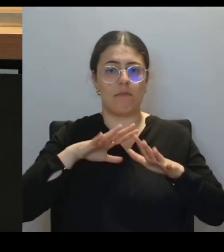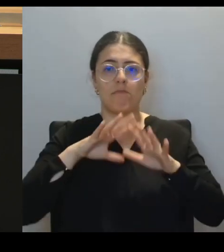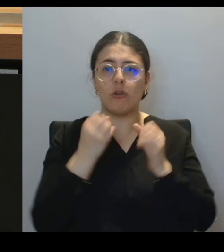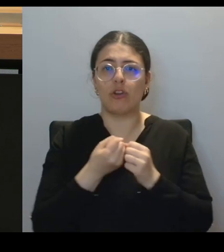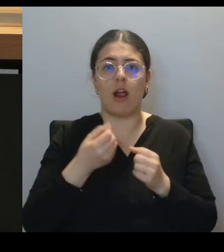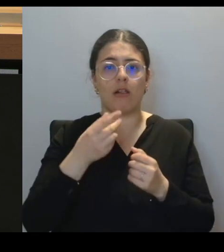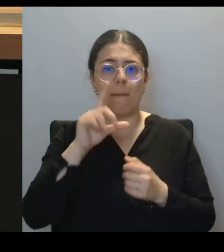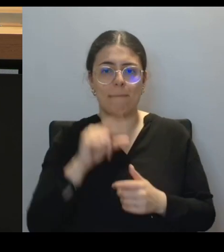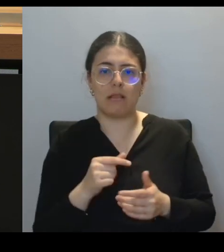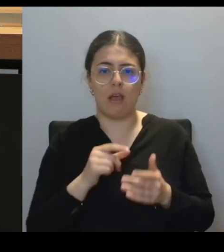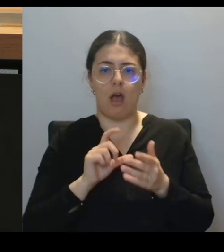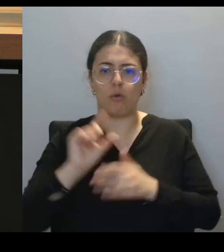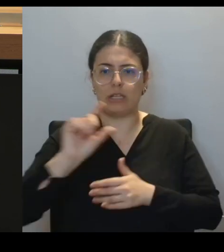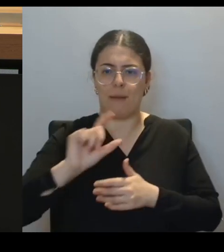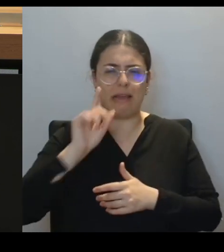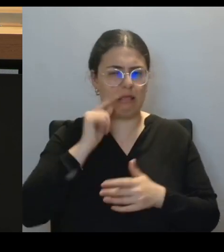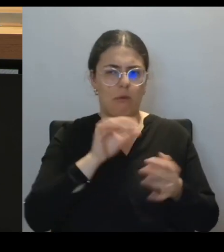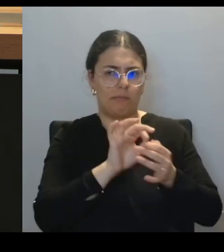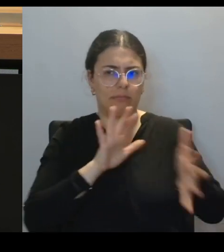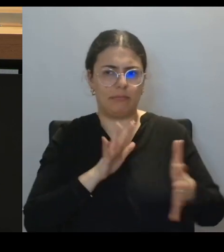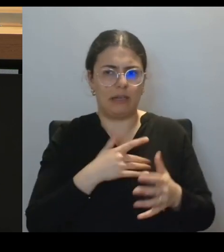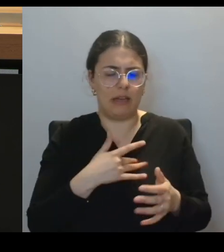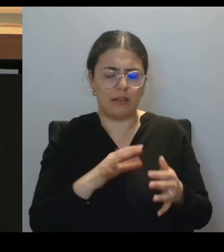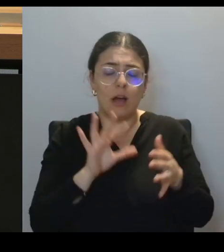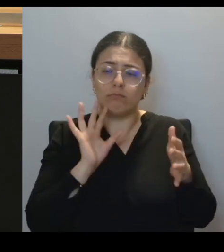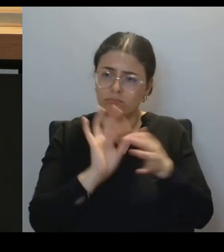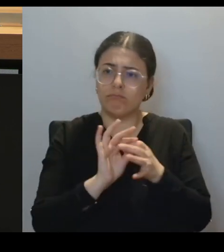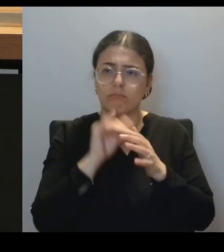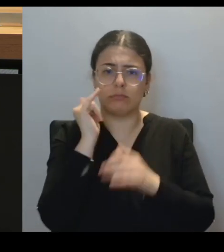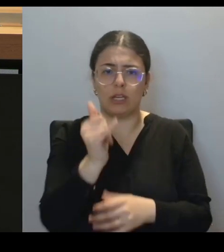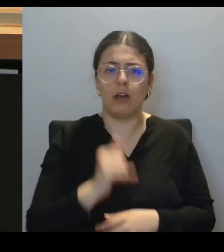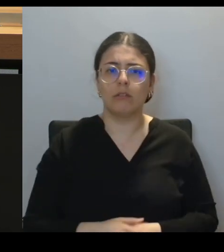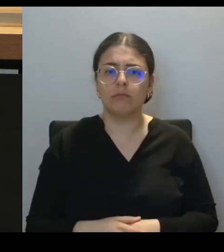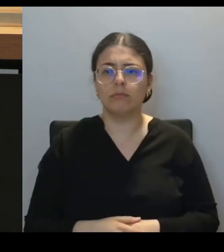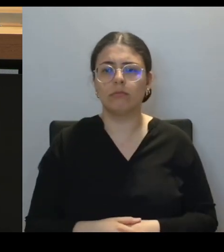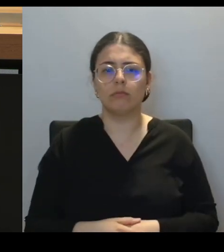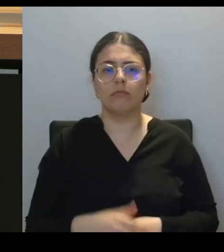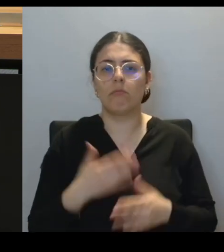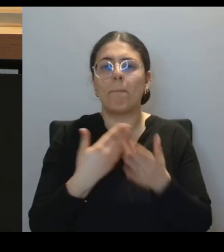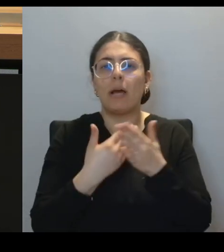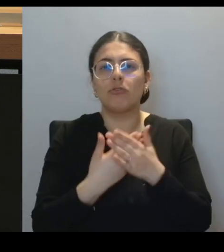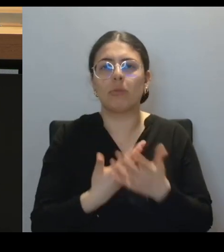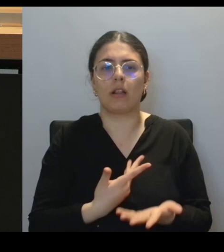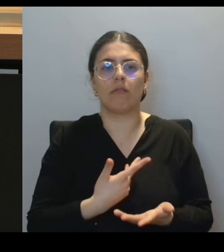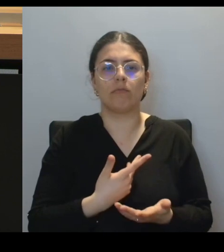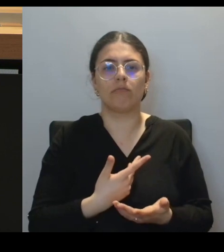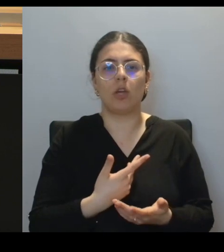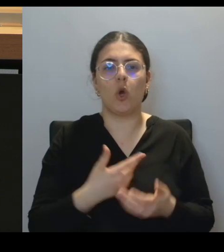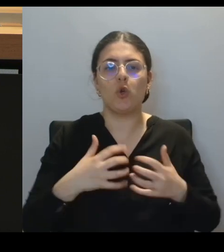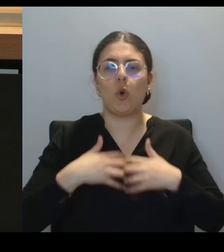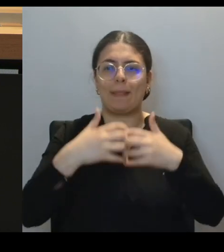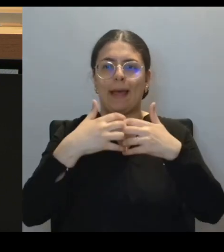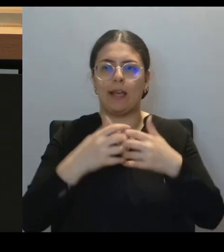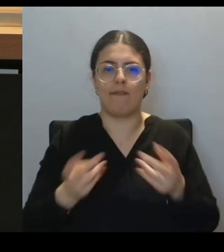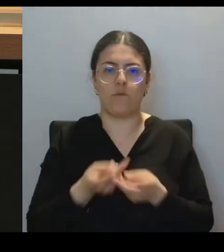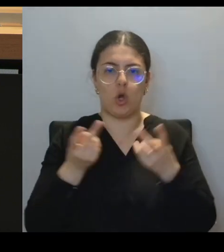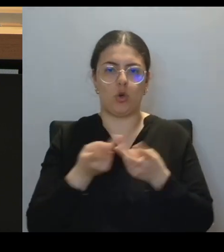Zum Beispiel die Gründerinnenförderung, das Programm zur Gründerinnenförderung. Das ist ja eine ganz große Rolle, spielt gerade